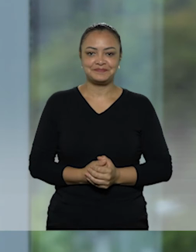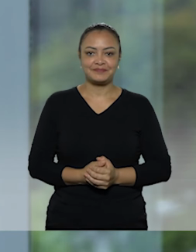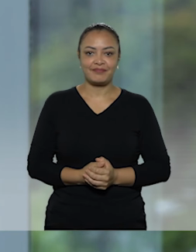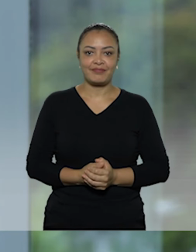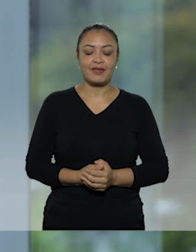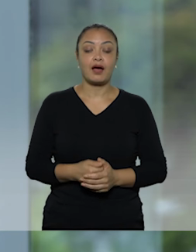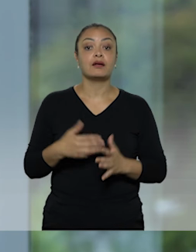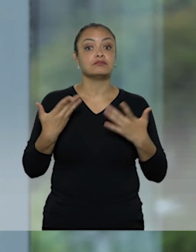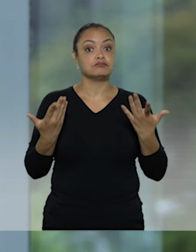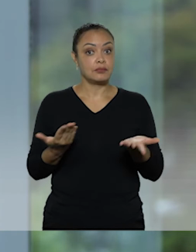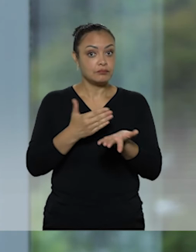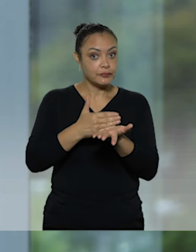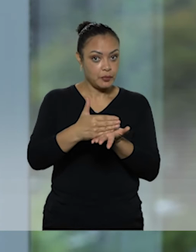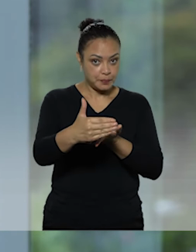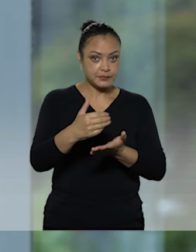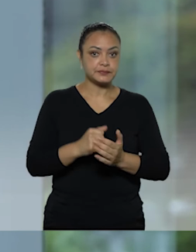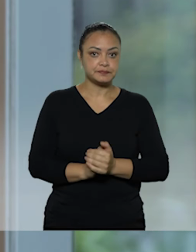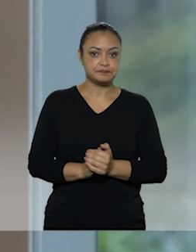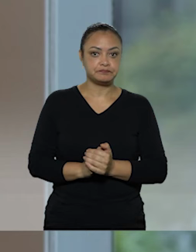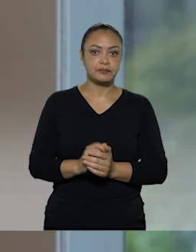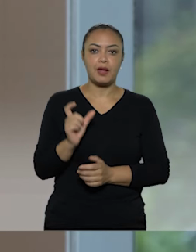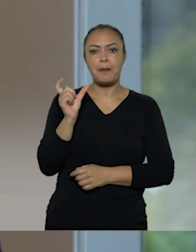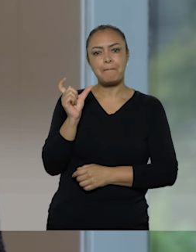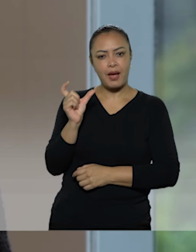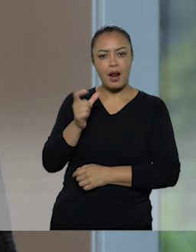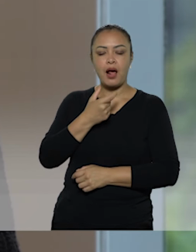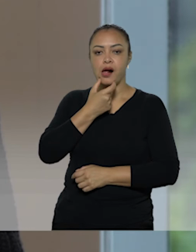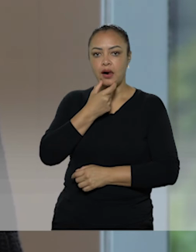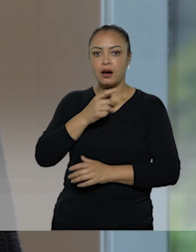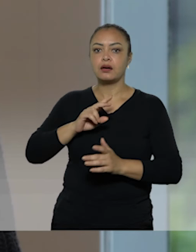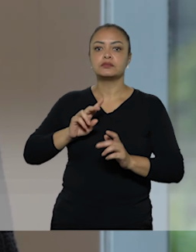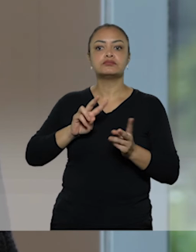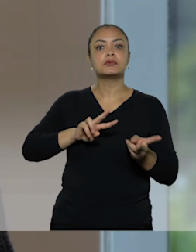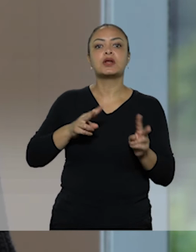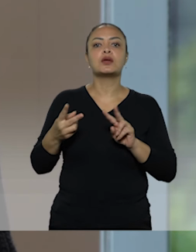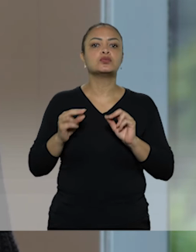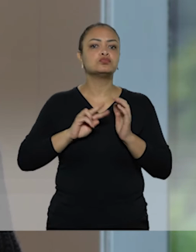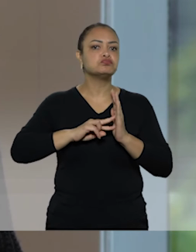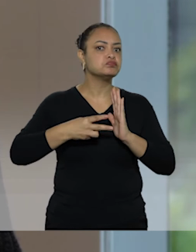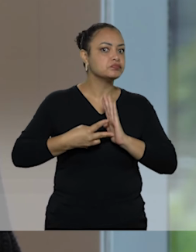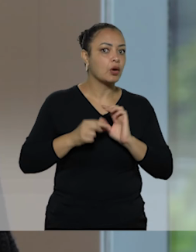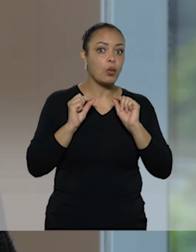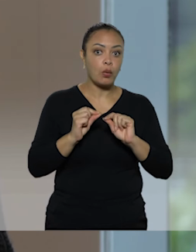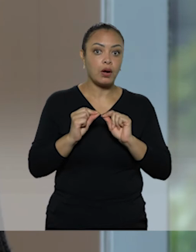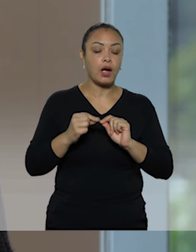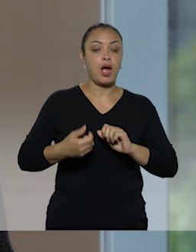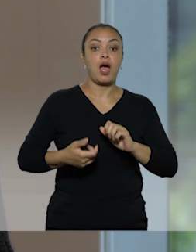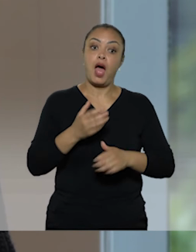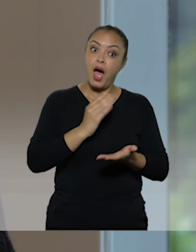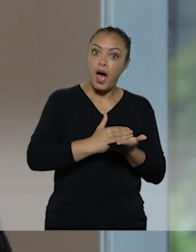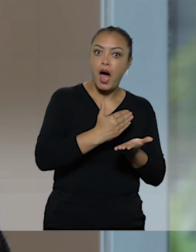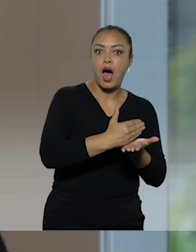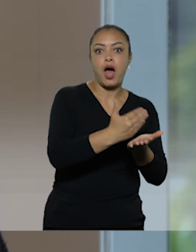Bom, para começar, o termo high grade pode ser traduzido como alta qualidade de crédito